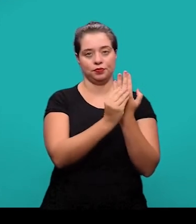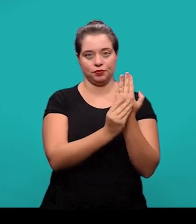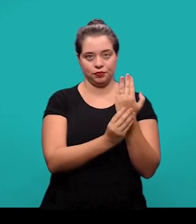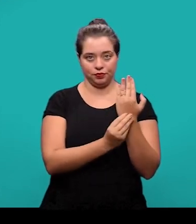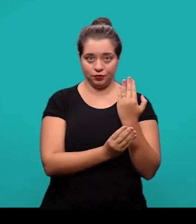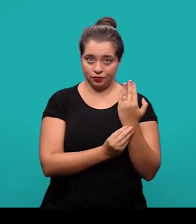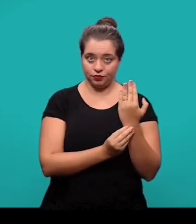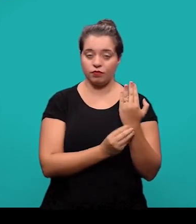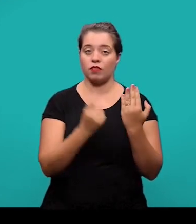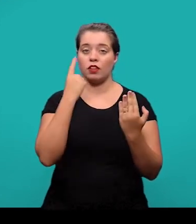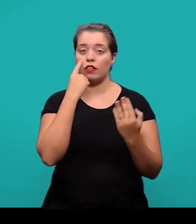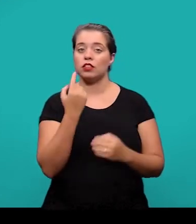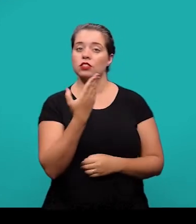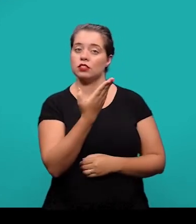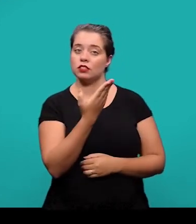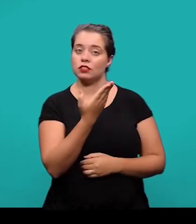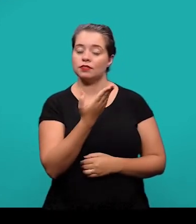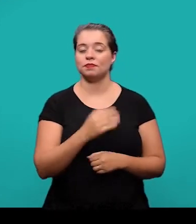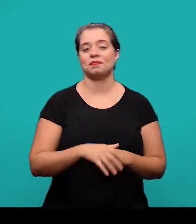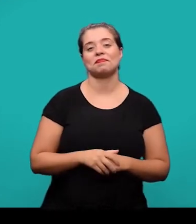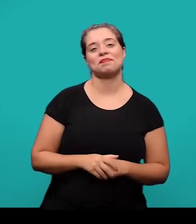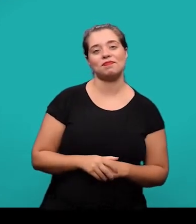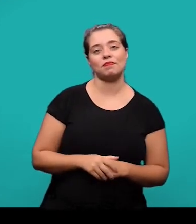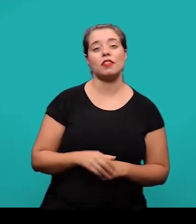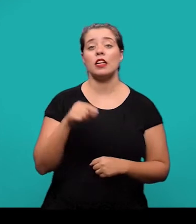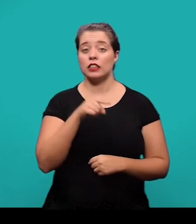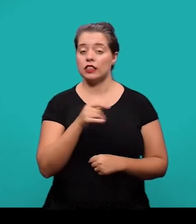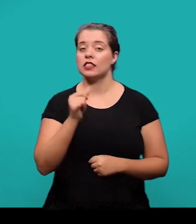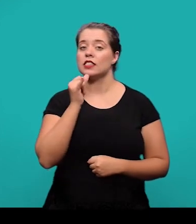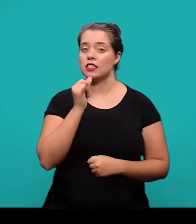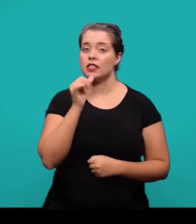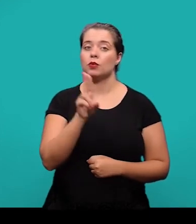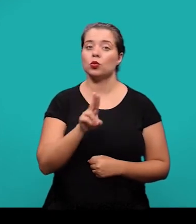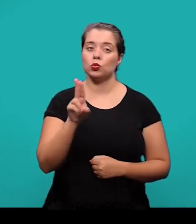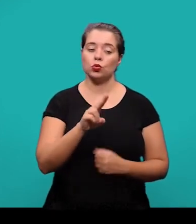Nesse caso foi usado um exemplo de referências ordenado alfabeticamente